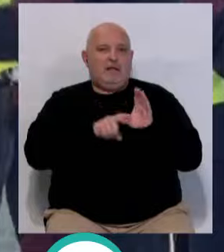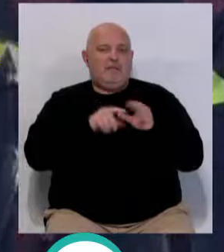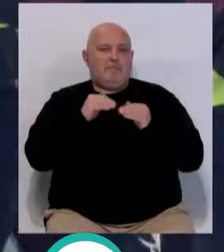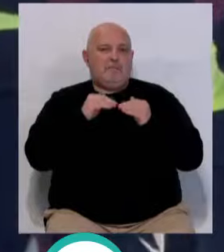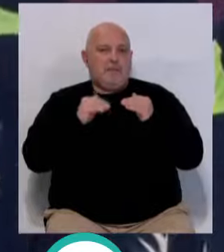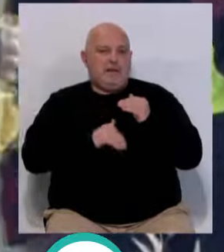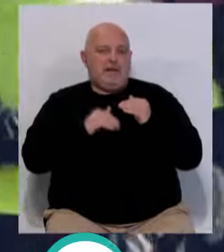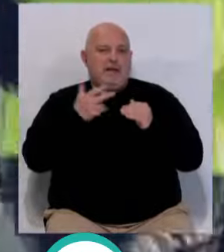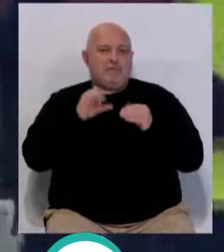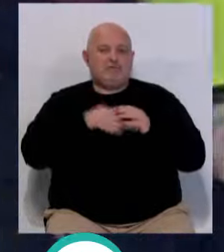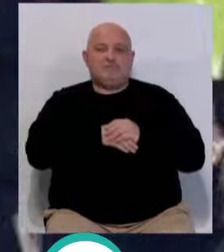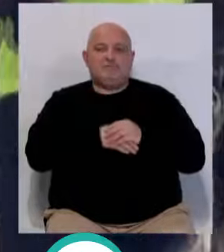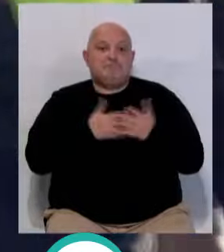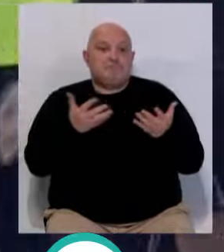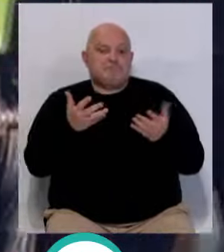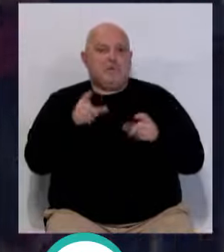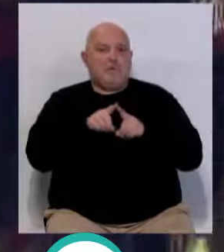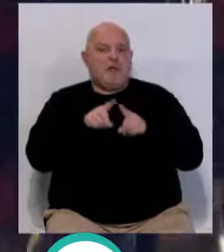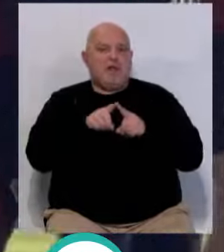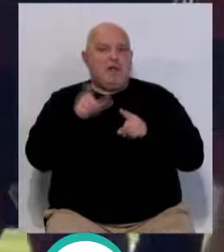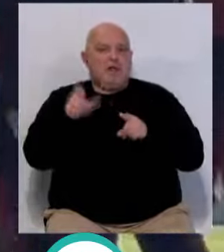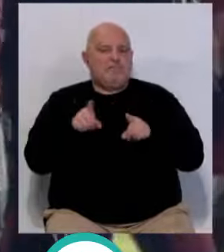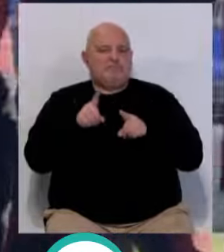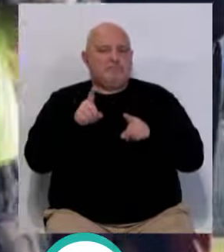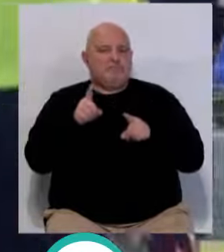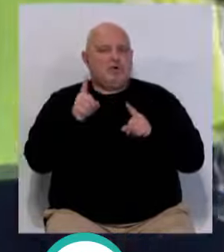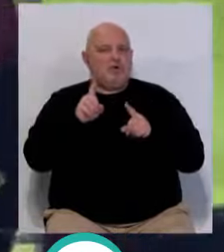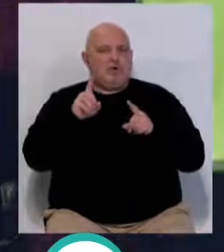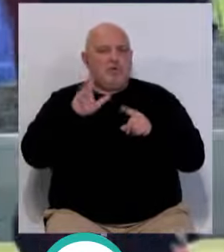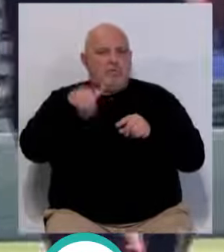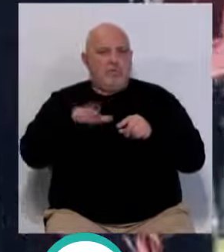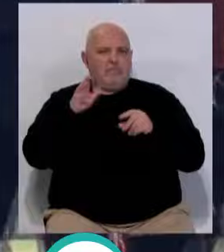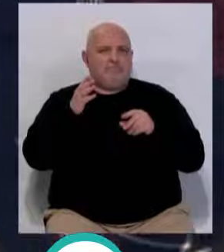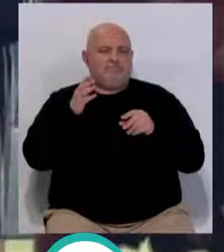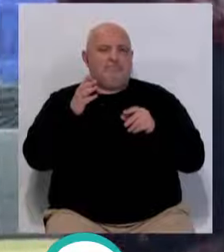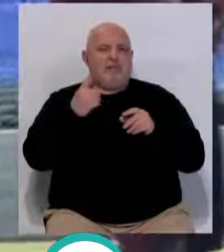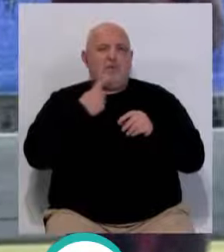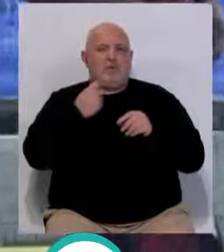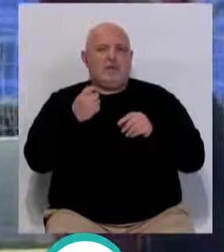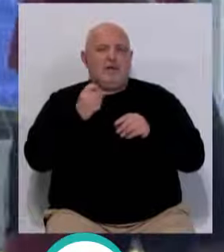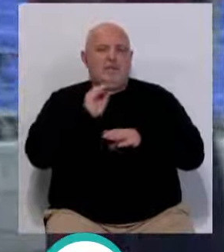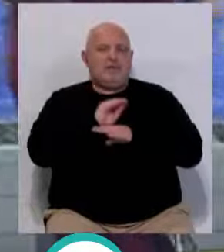que Cris Ramos pero es un futbolista que también muy intermitente no le cuesta mucho mantener la la